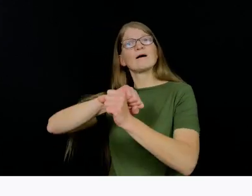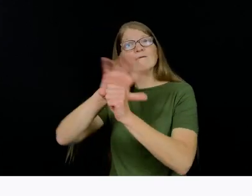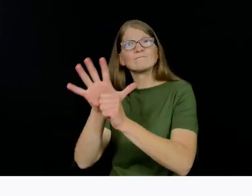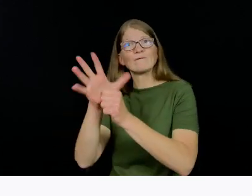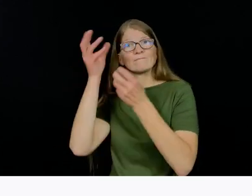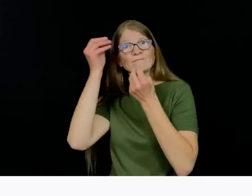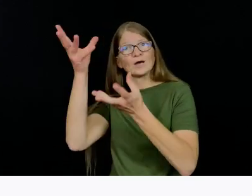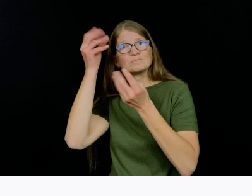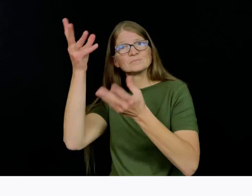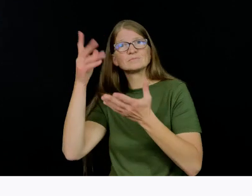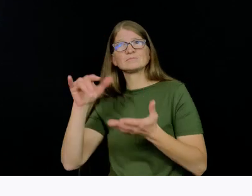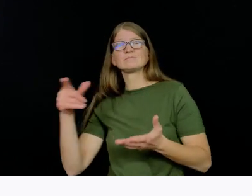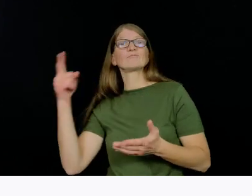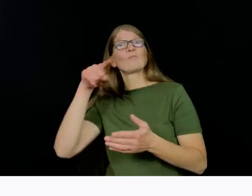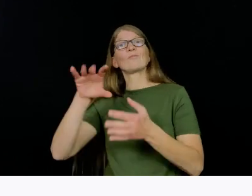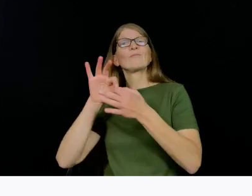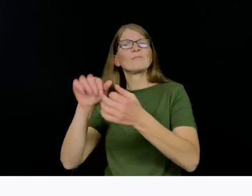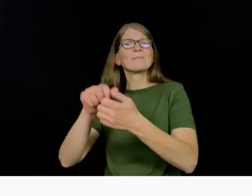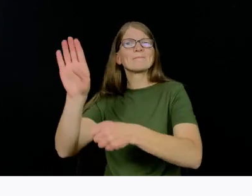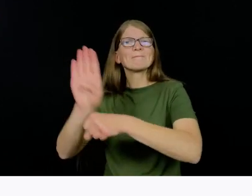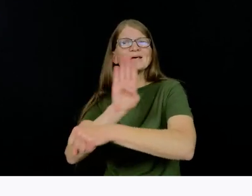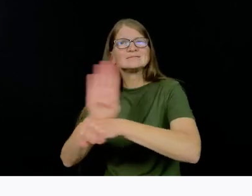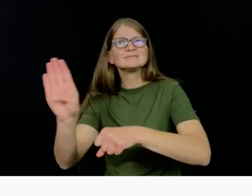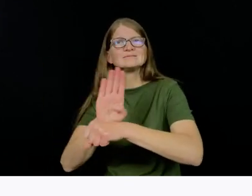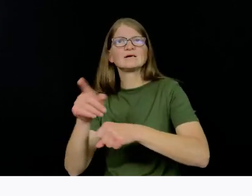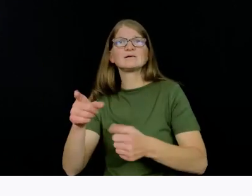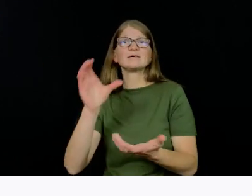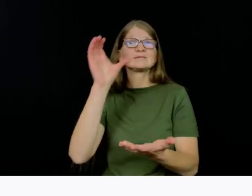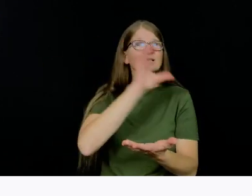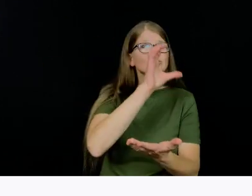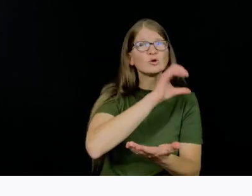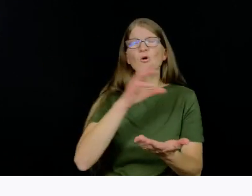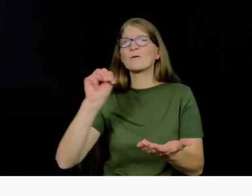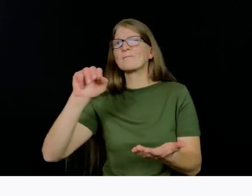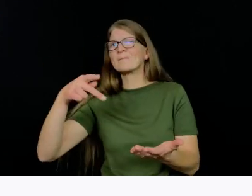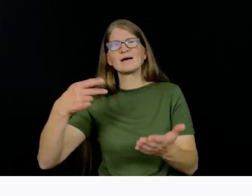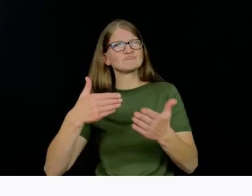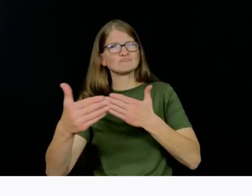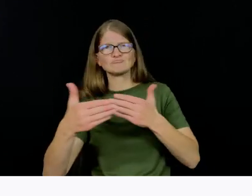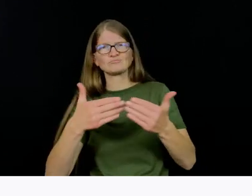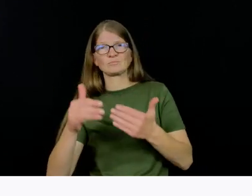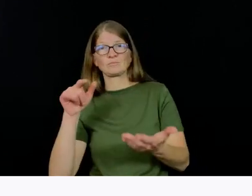على بحث وخرائط Google هذا سيساعدكم على معرفة ما إذا كان النشاط التجاري يتطلب منكم ارتداء الكمامة